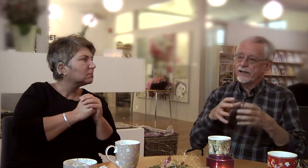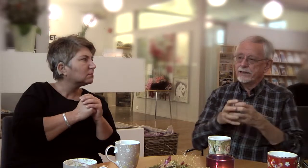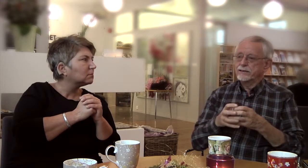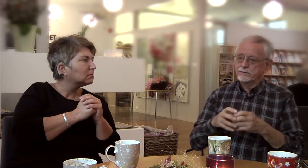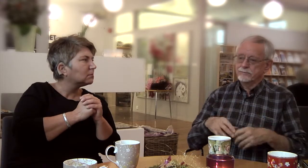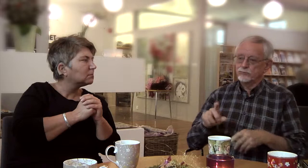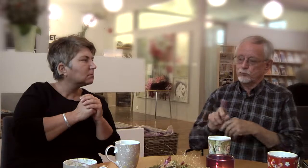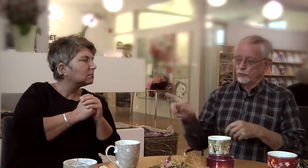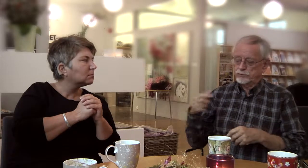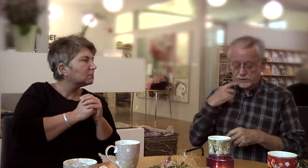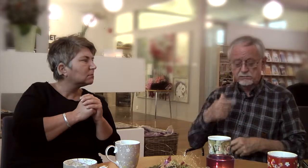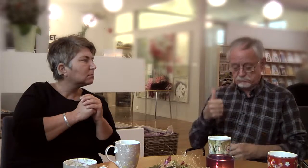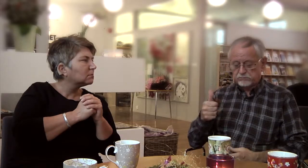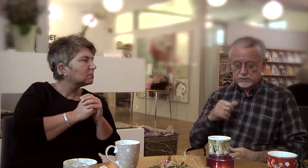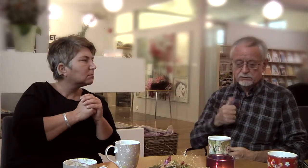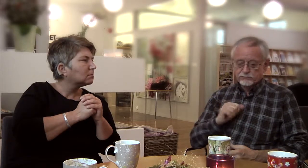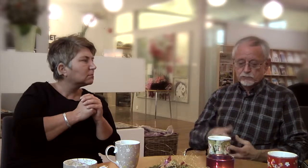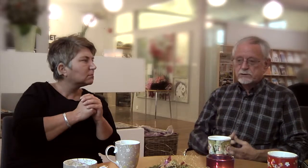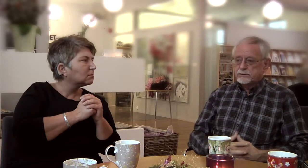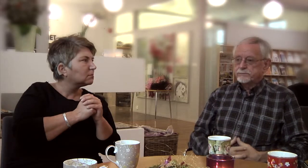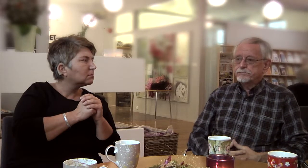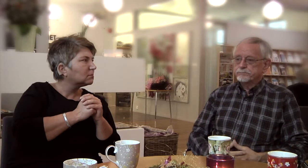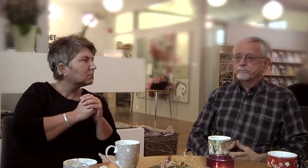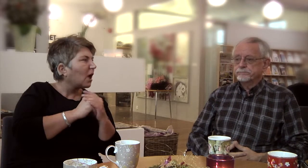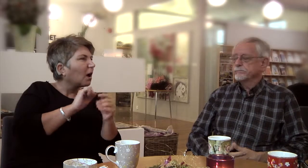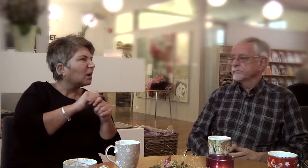En egen avdeling slik som Anne sier, hadde vært fint.